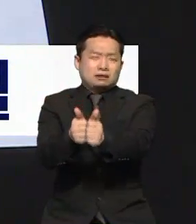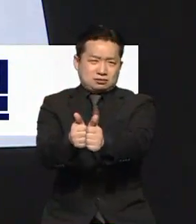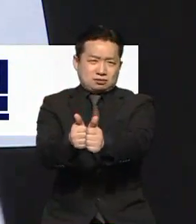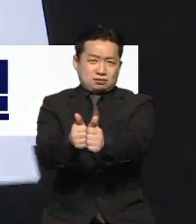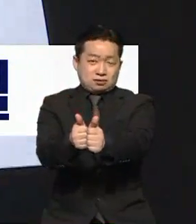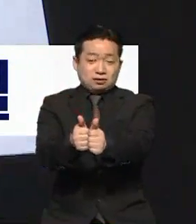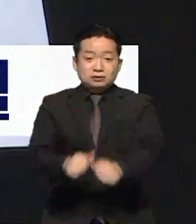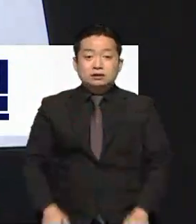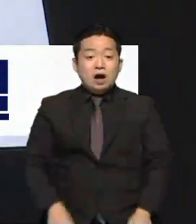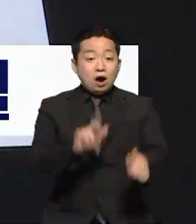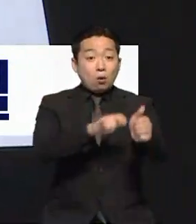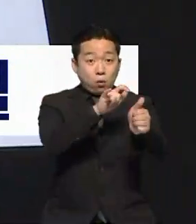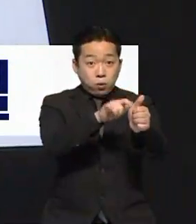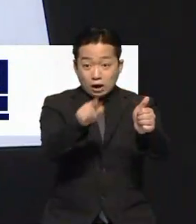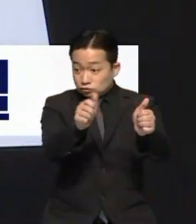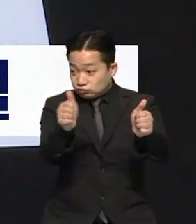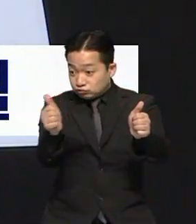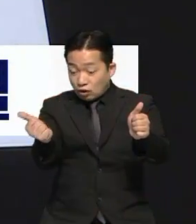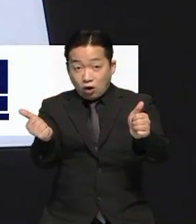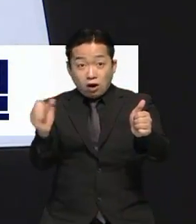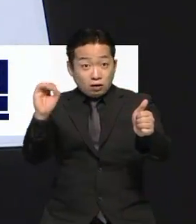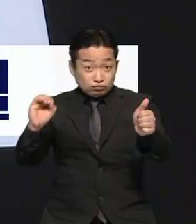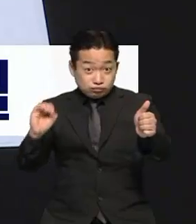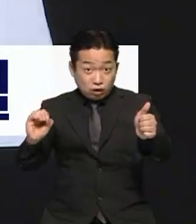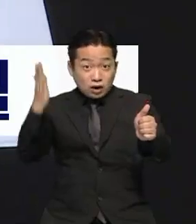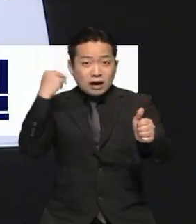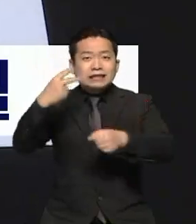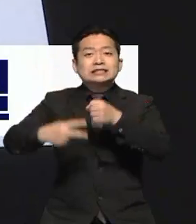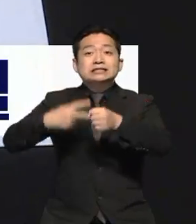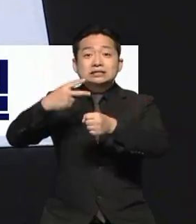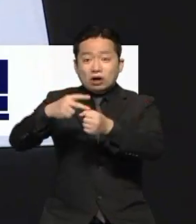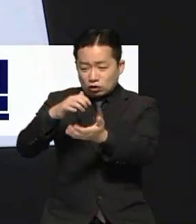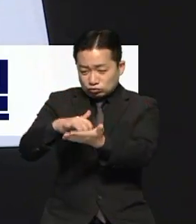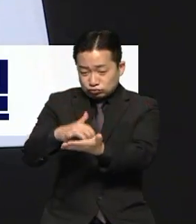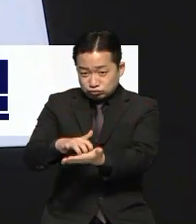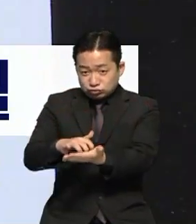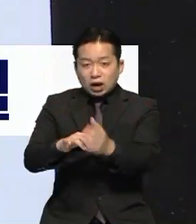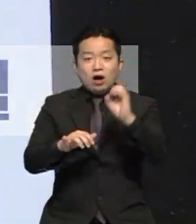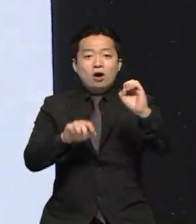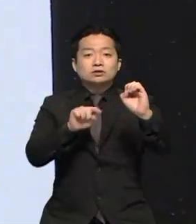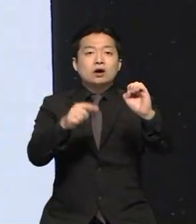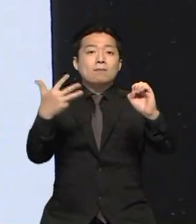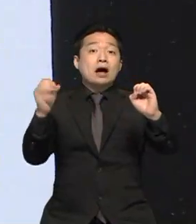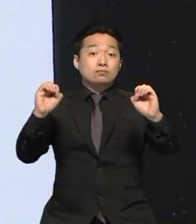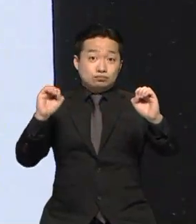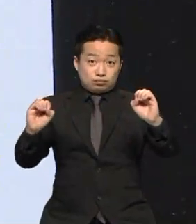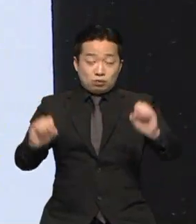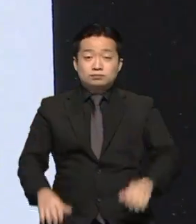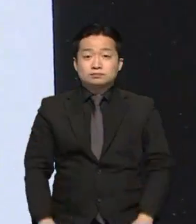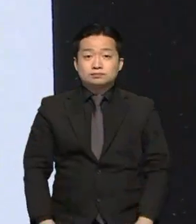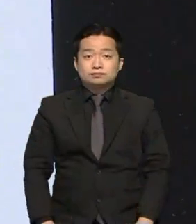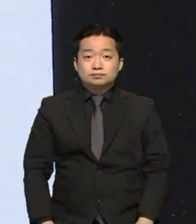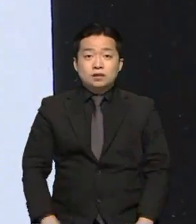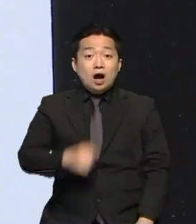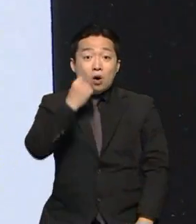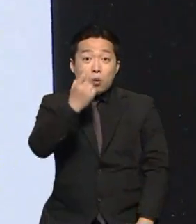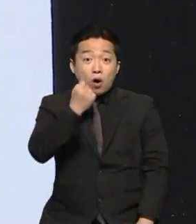확진자 대비 사망자율을 나타내는 치명률은 지난 2년간 누적해 0.8%였습니다. 그런데 월별로 나눠 분석하면 백신 도입